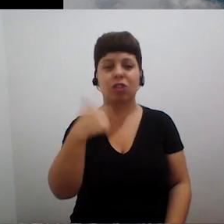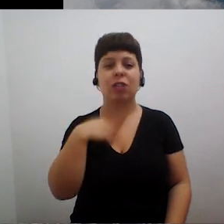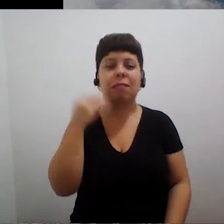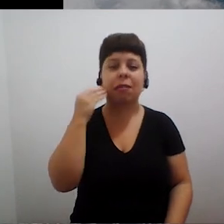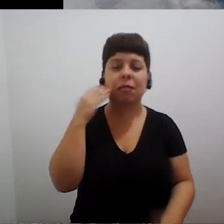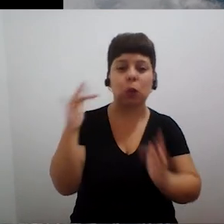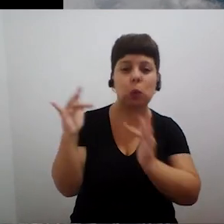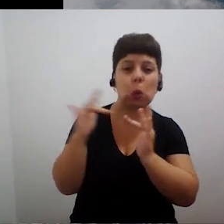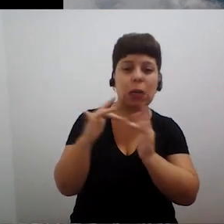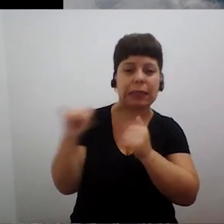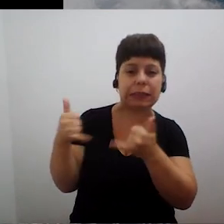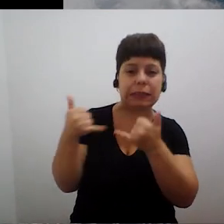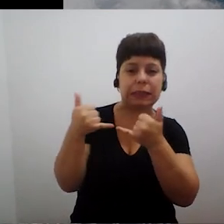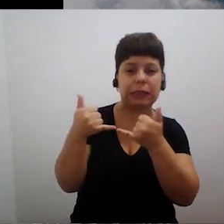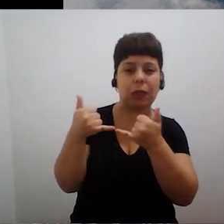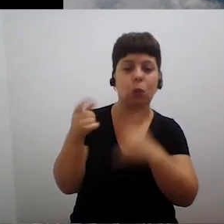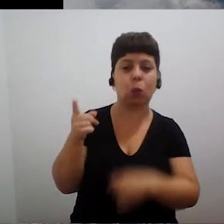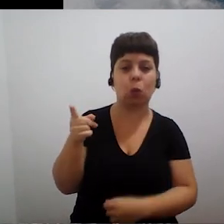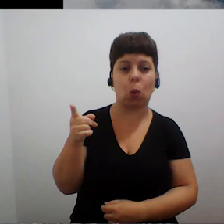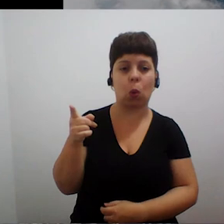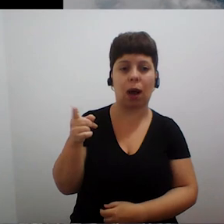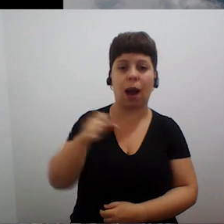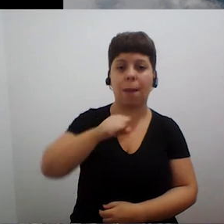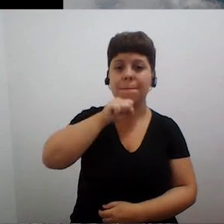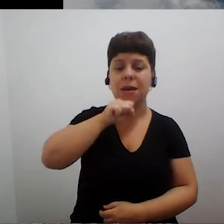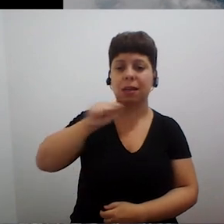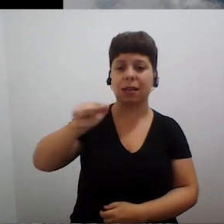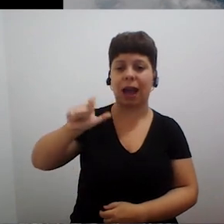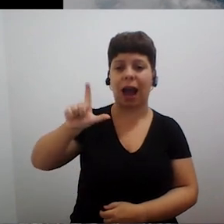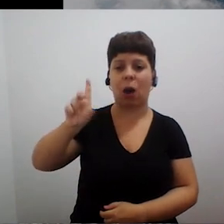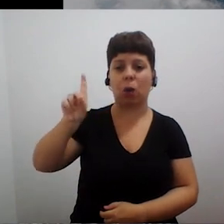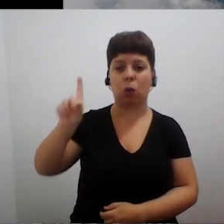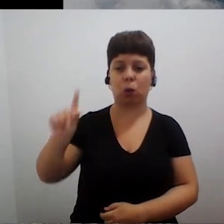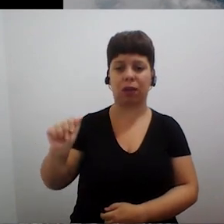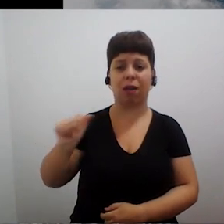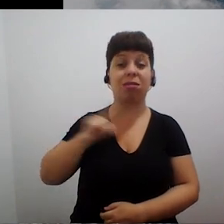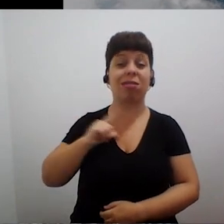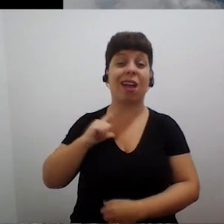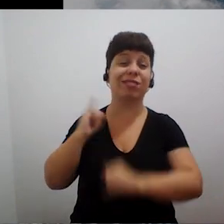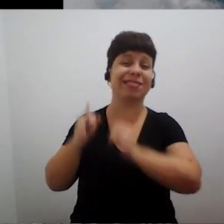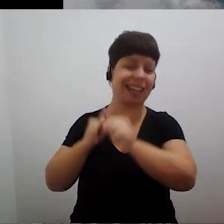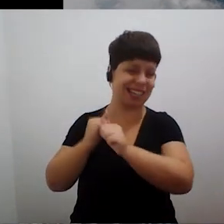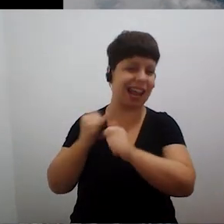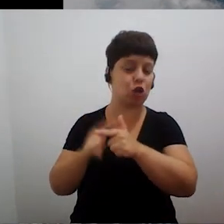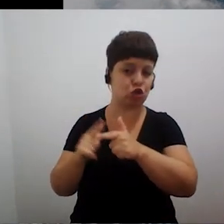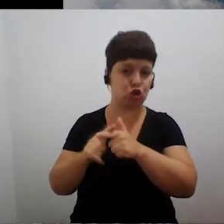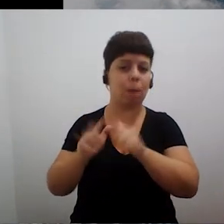aqui com a mamãe Alda que teve um problema na internet